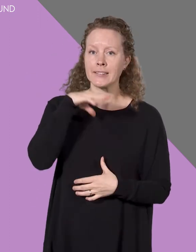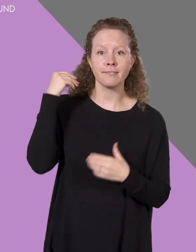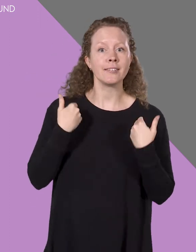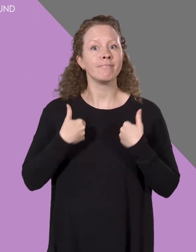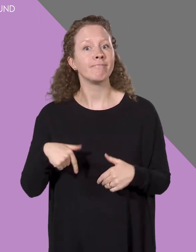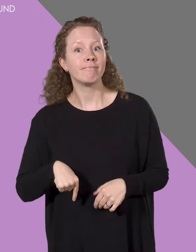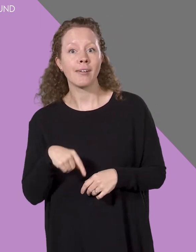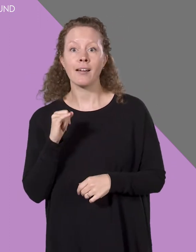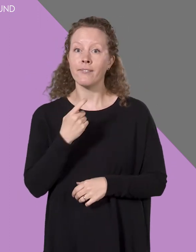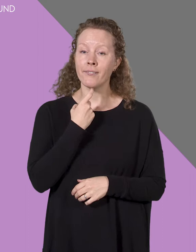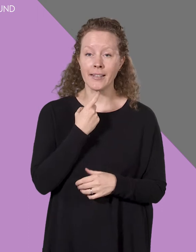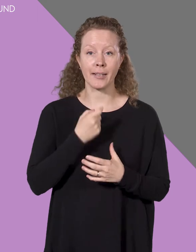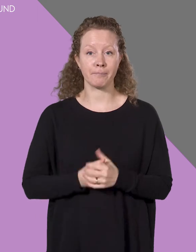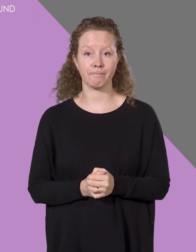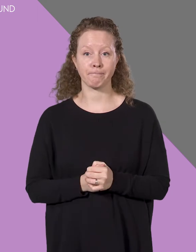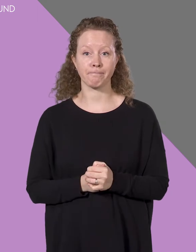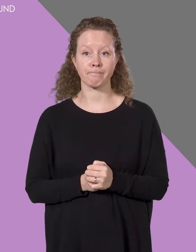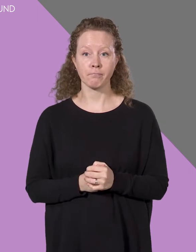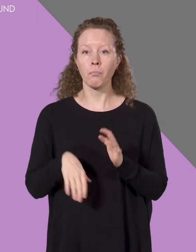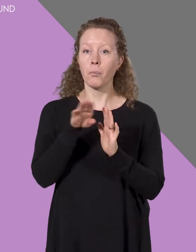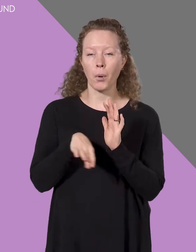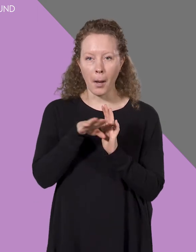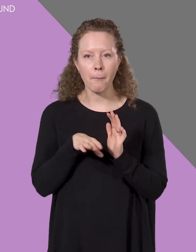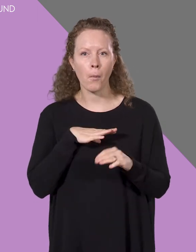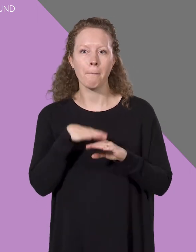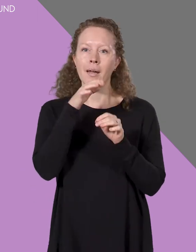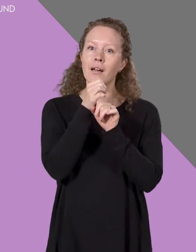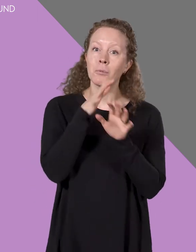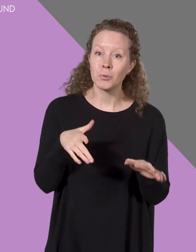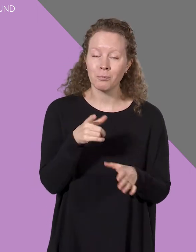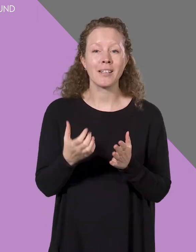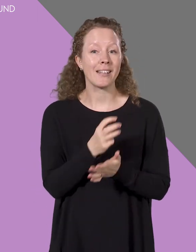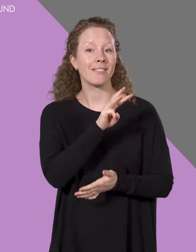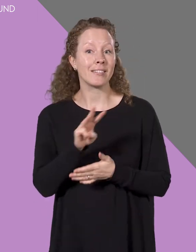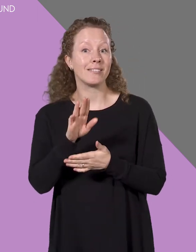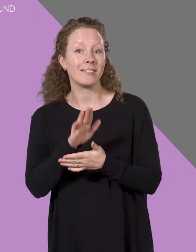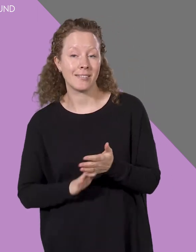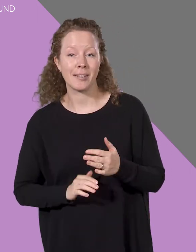som finlandssvensk teckenspråkig i Finland i dag. Programmet hittar du på symposiets webbplats.